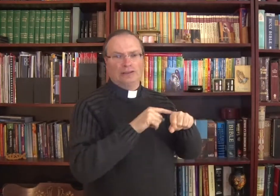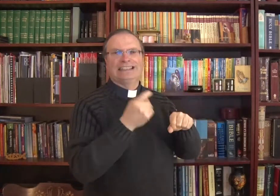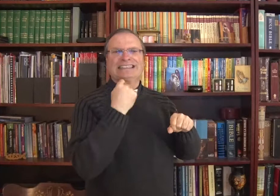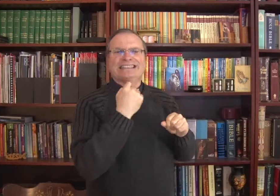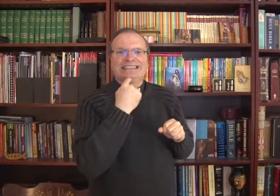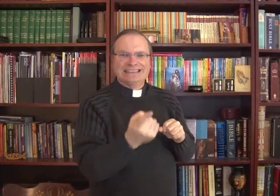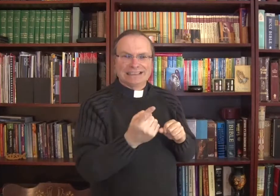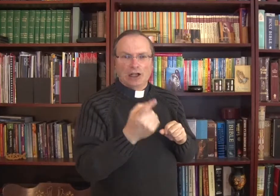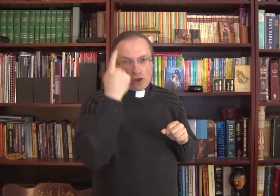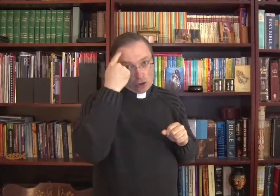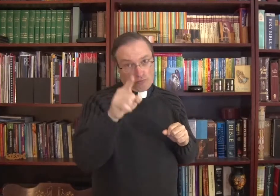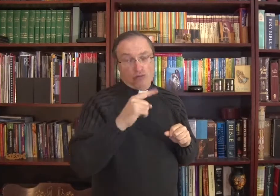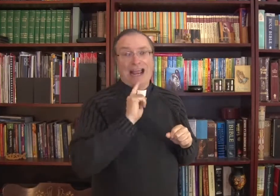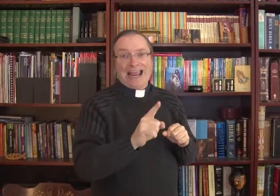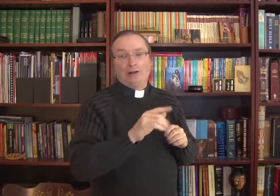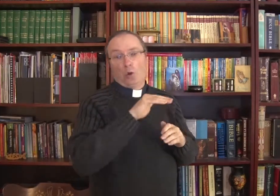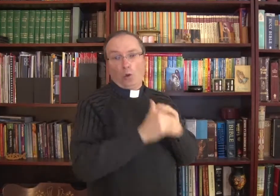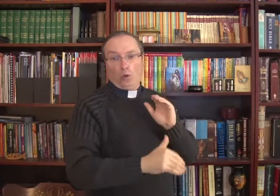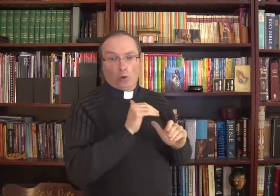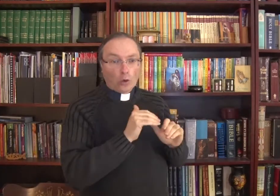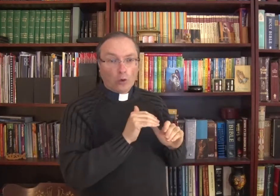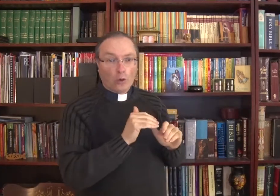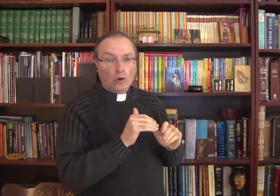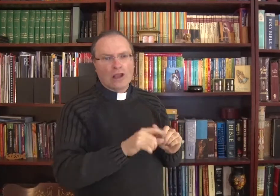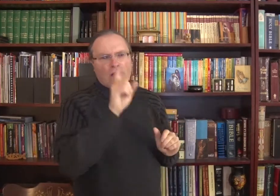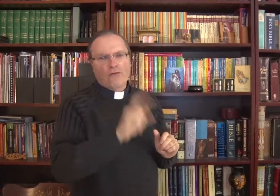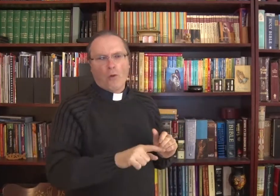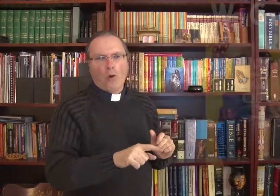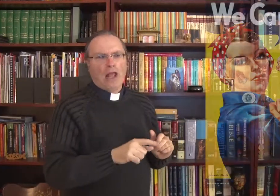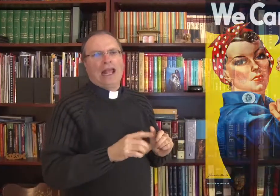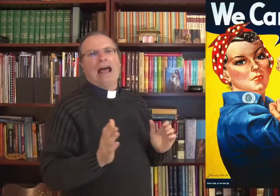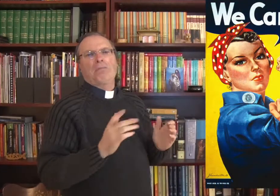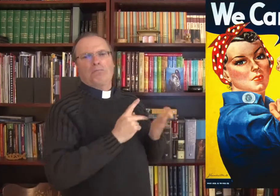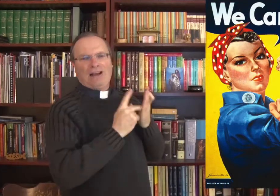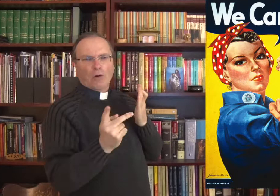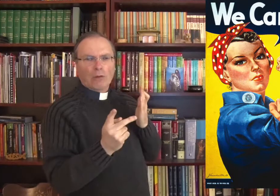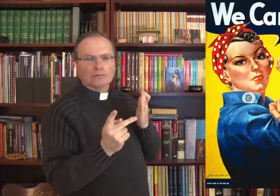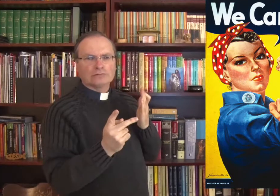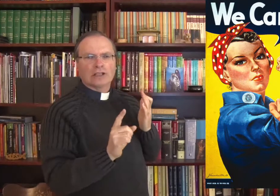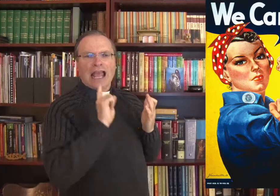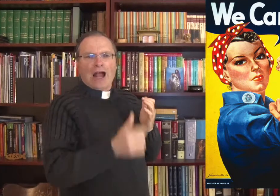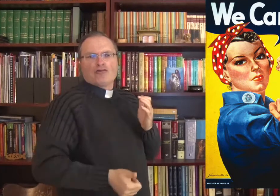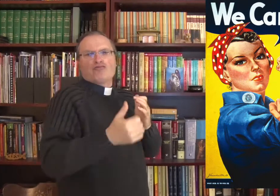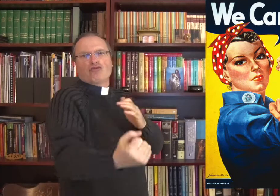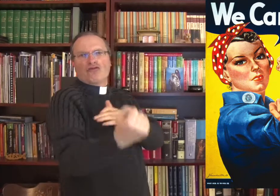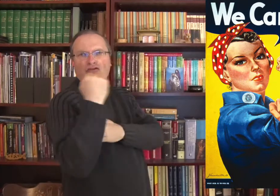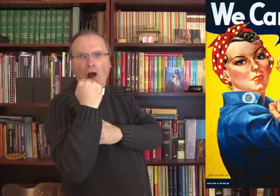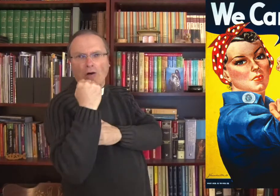qui dit que pour être heureux; il faut la performance, être le plus fort,